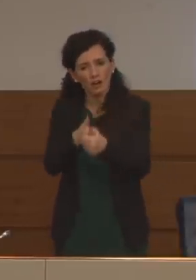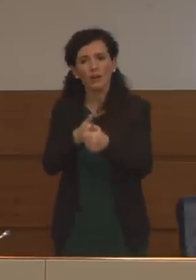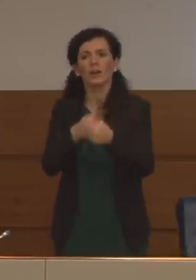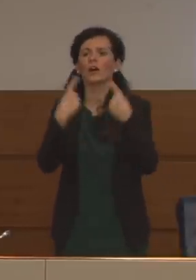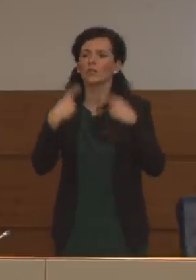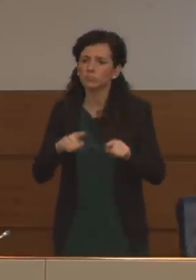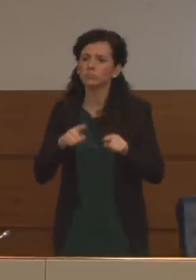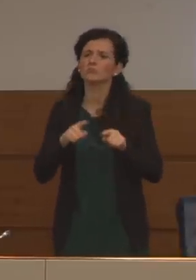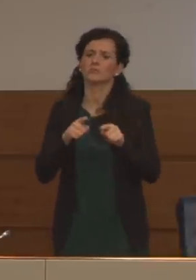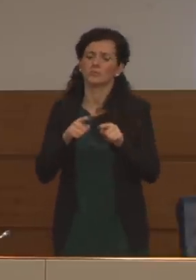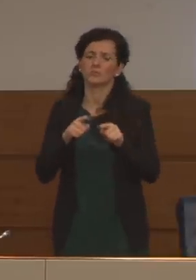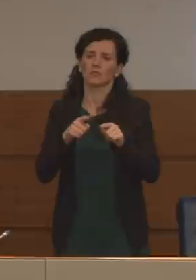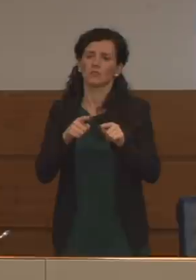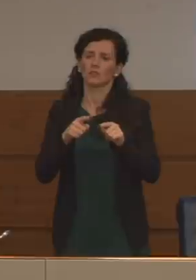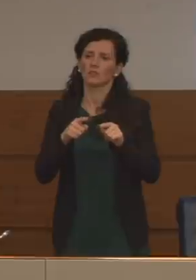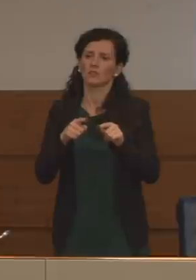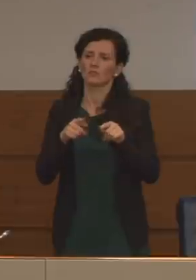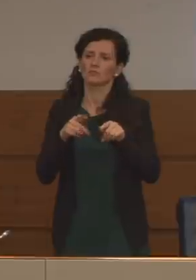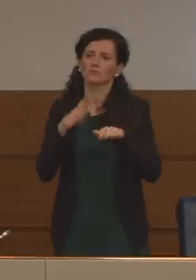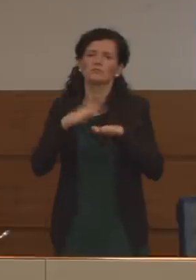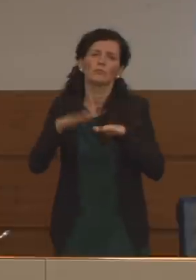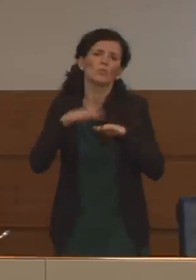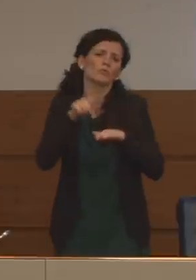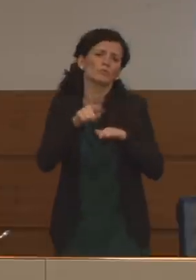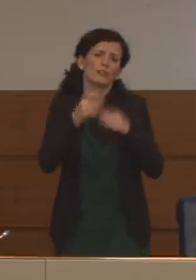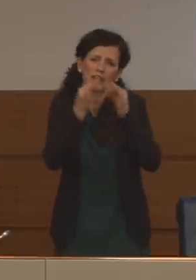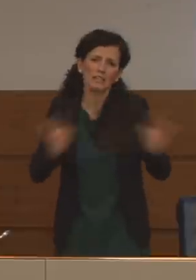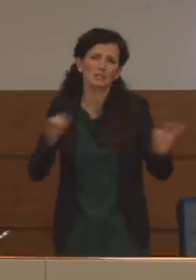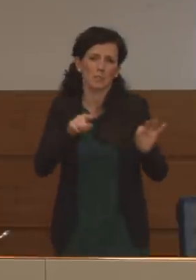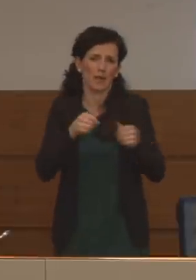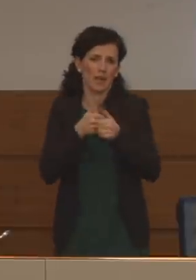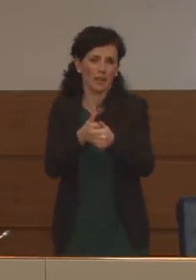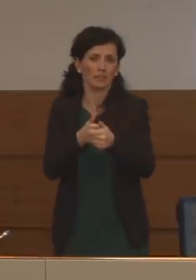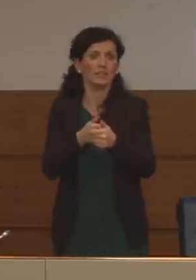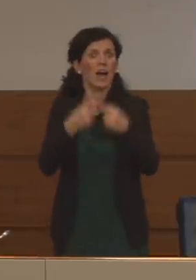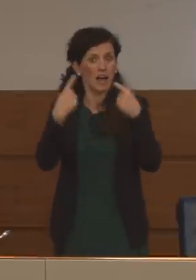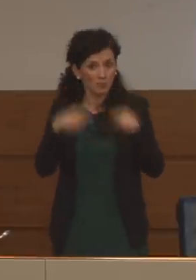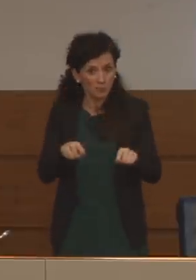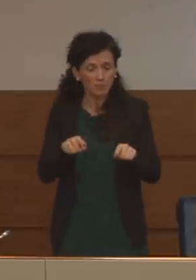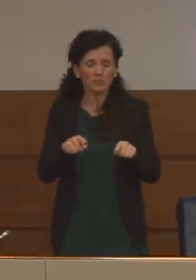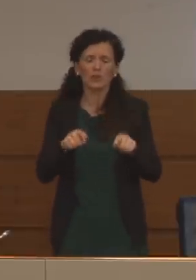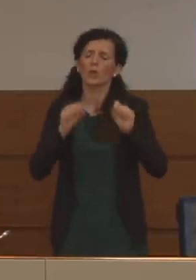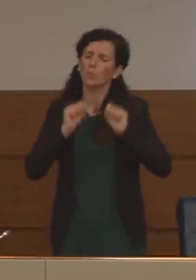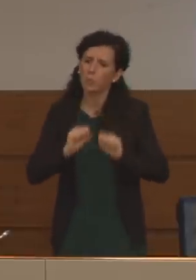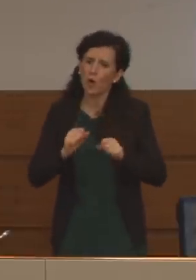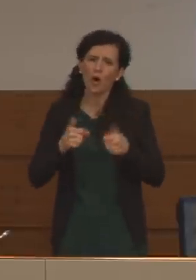condividendo e questo è l'unico modo per garantire ripeto ancora una volta e i